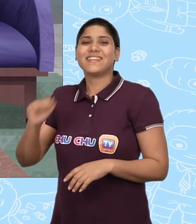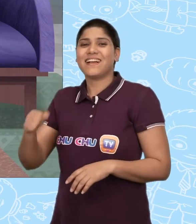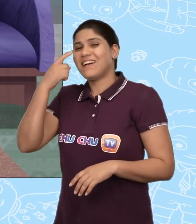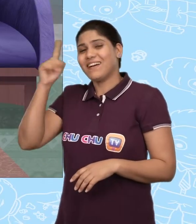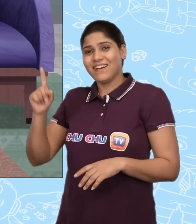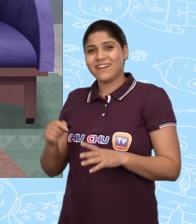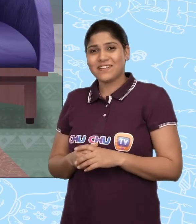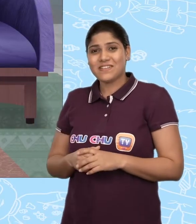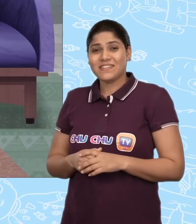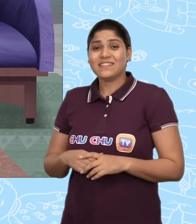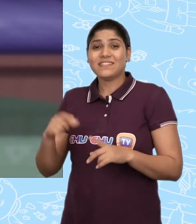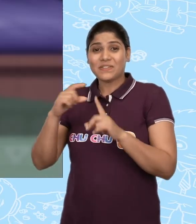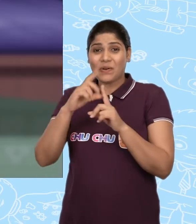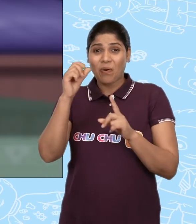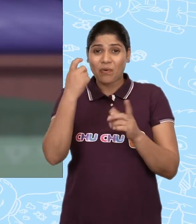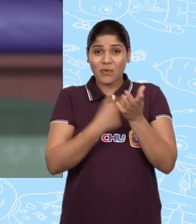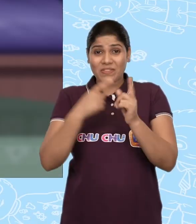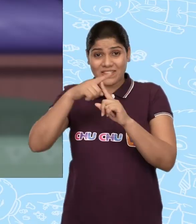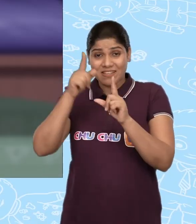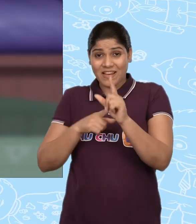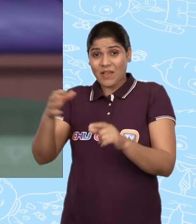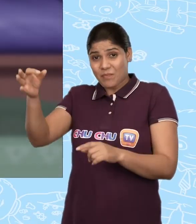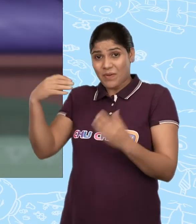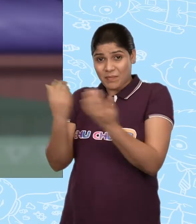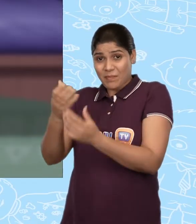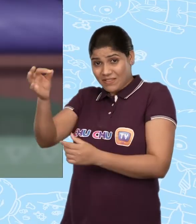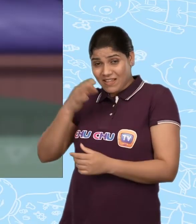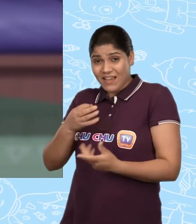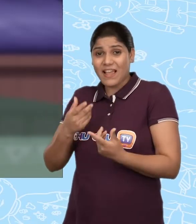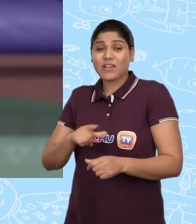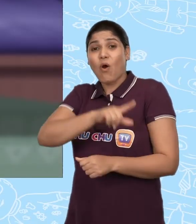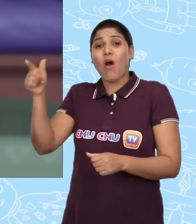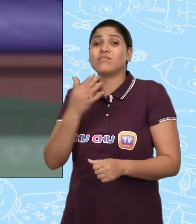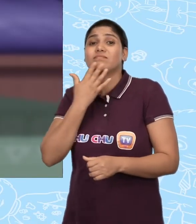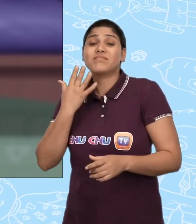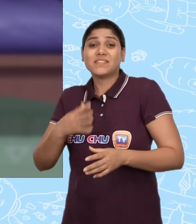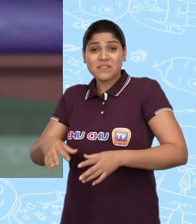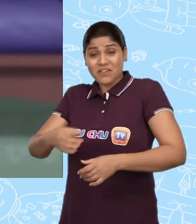जी हाँ माँ Miss Dorothy ने हमें बताया की सारे रंग बहुत खास होते हैं